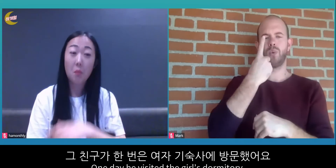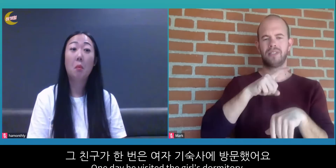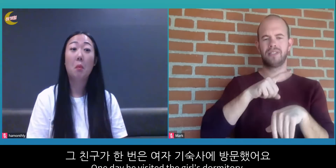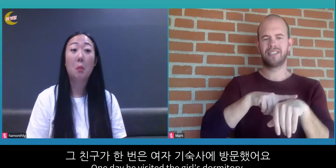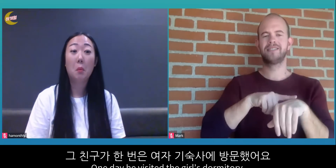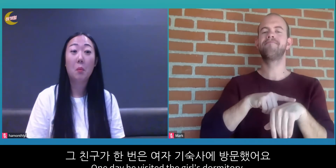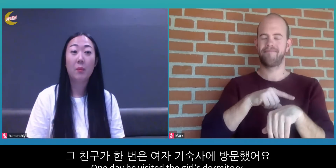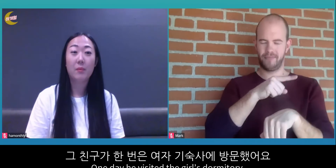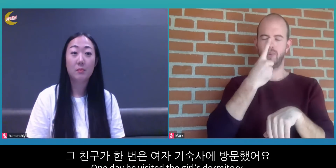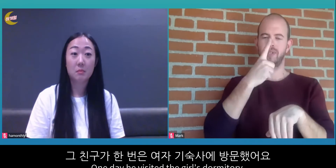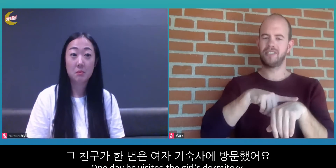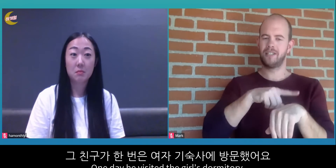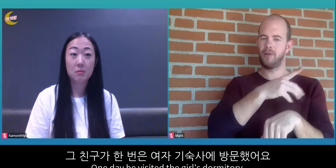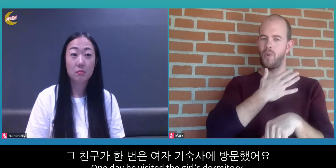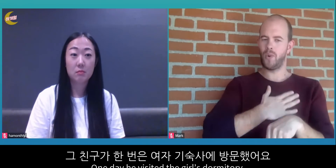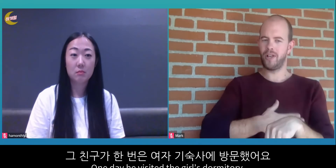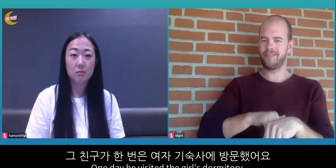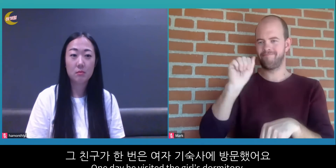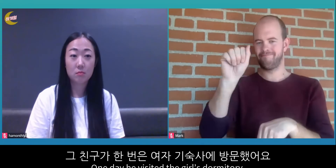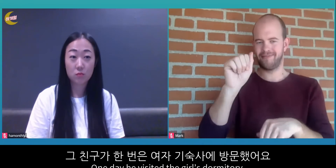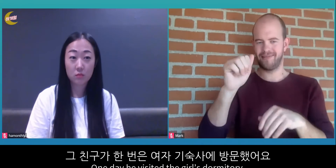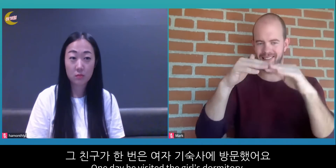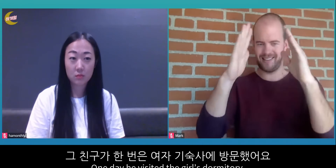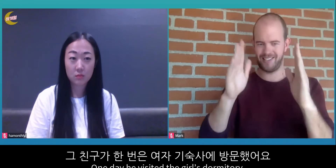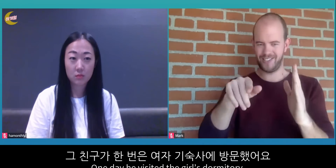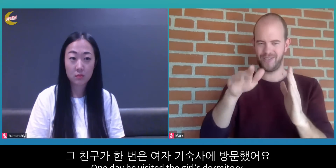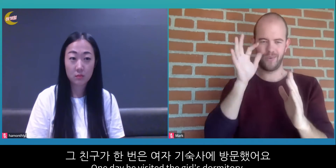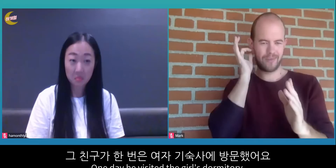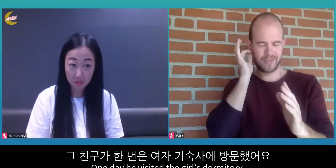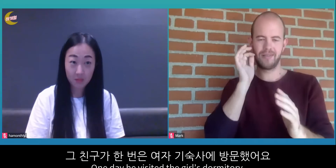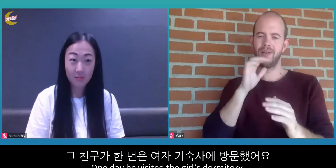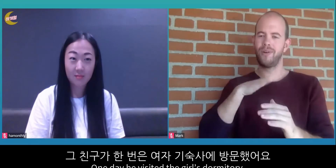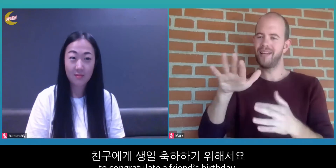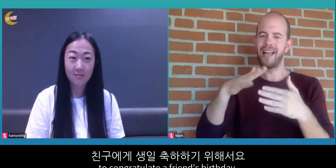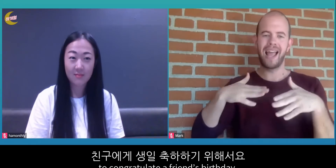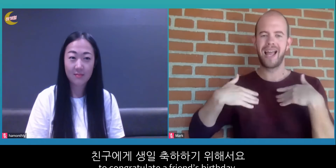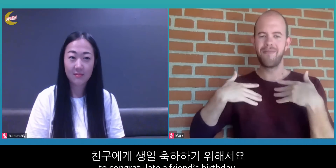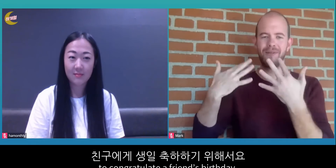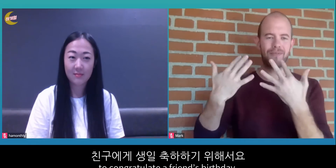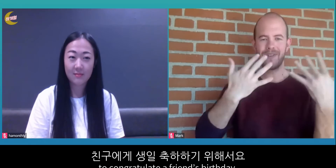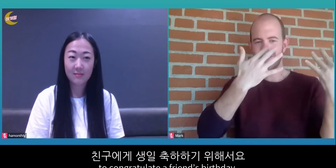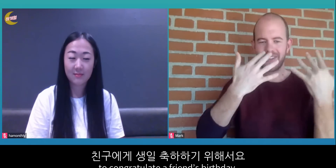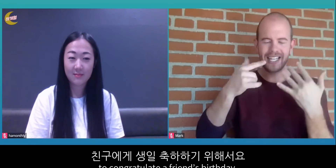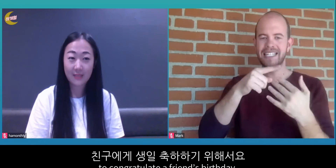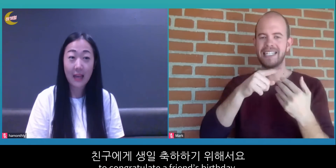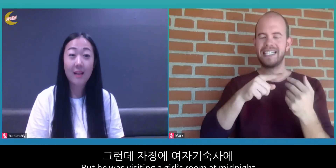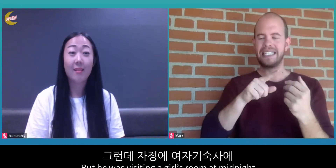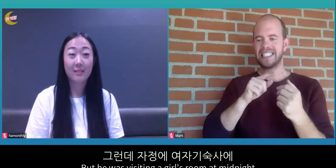ある日、彼は 友人の誕生日を祝うために 、少女の寮を訪れました 。